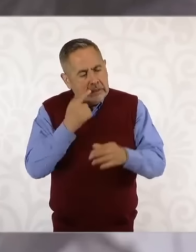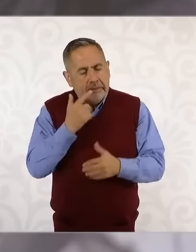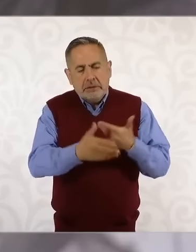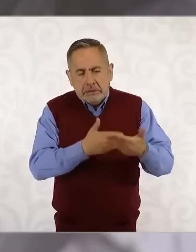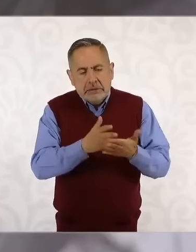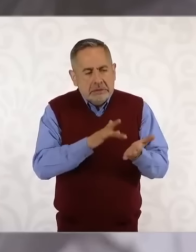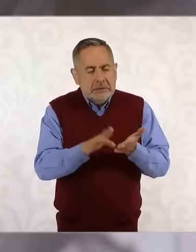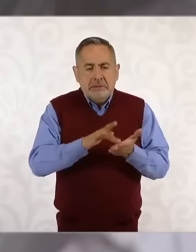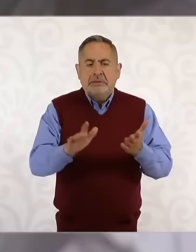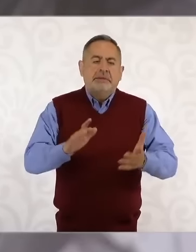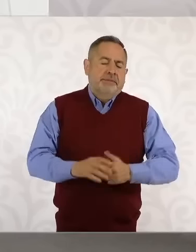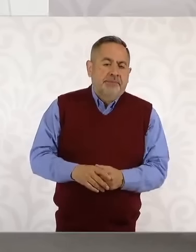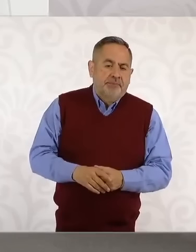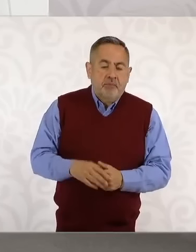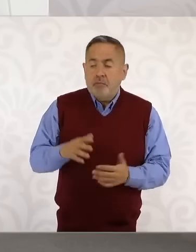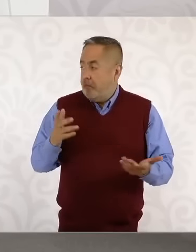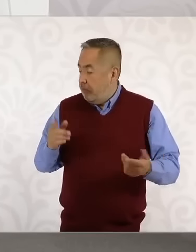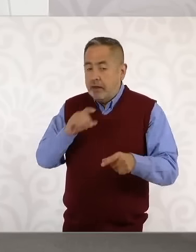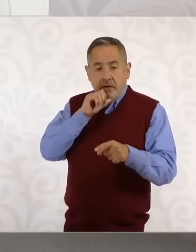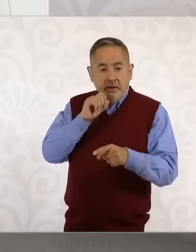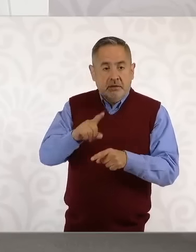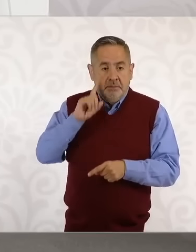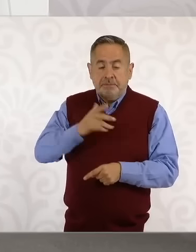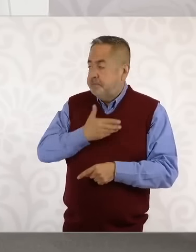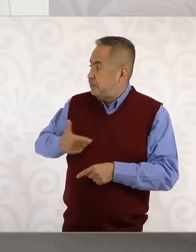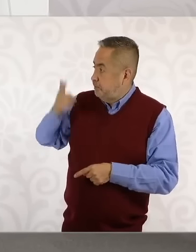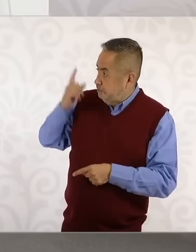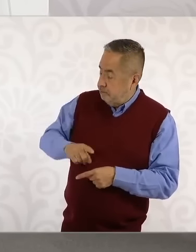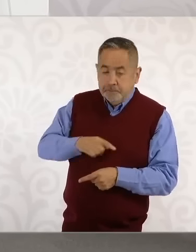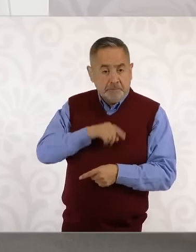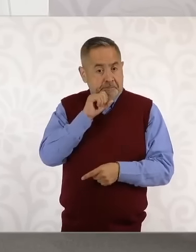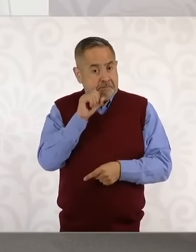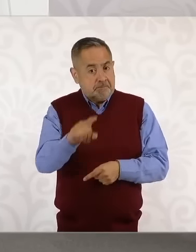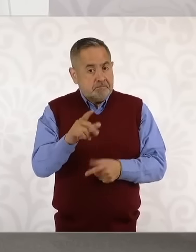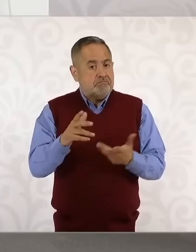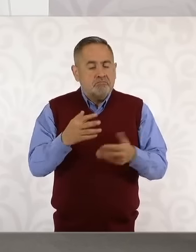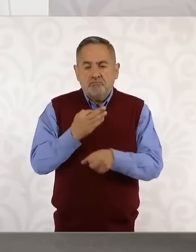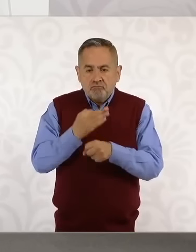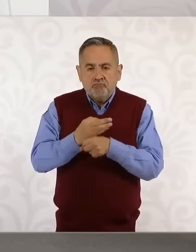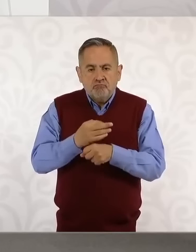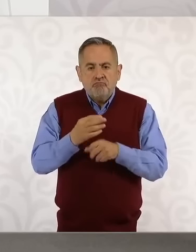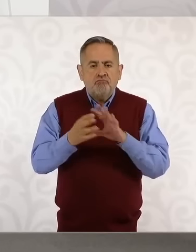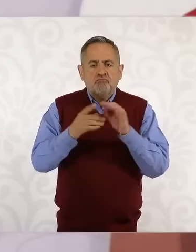Y bueno, este, por instrucciones también de la presidenta, eh vamos a repetir este ejercicio.